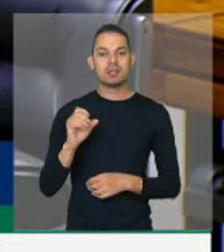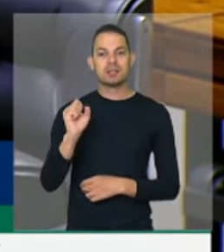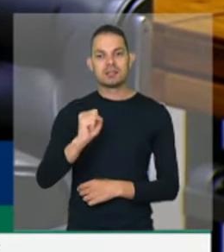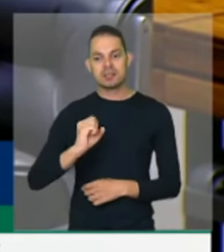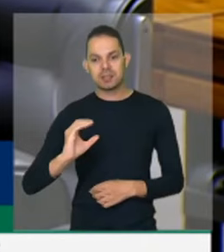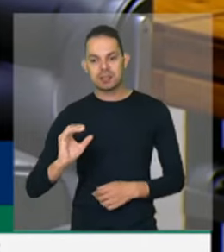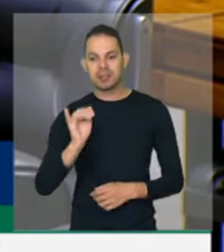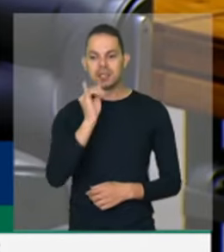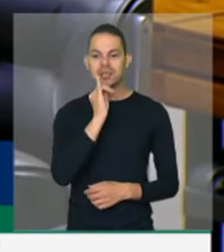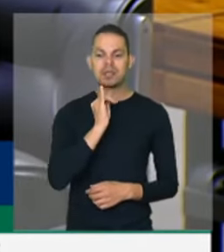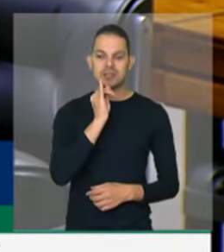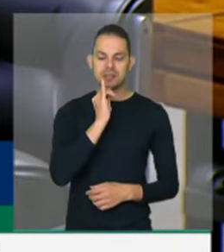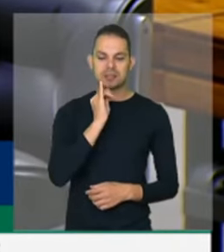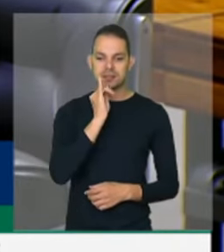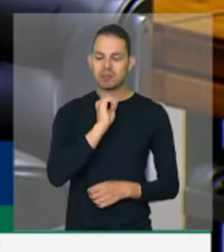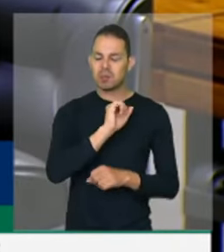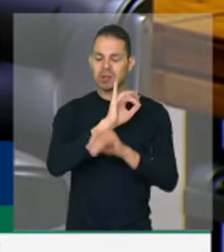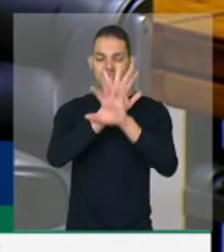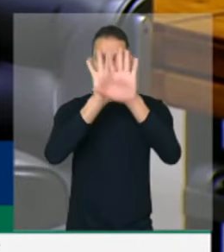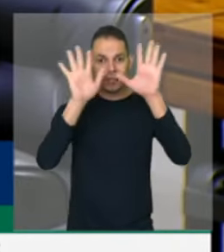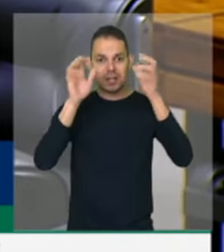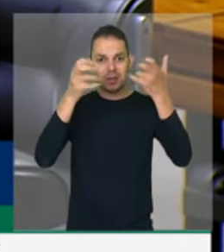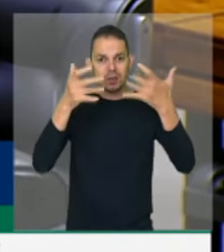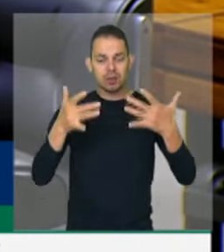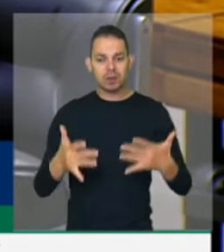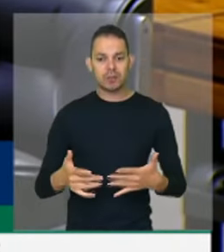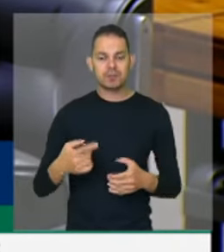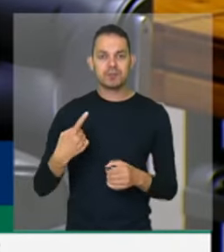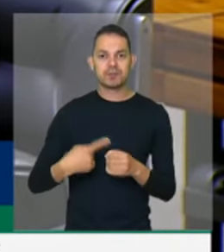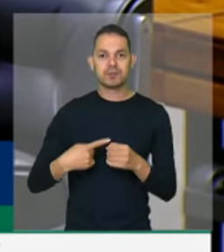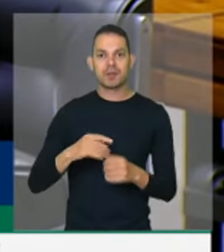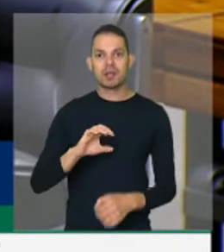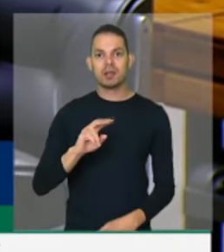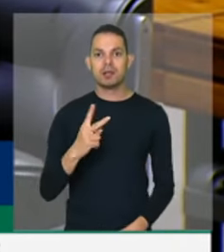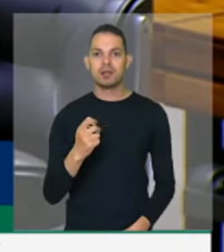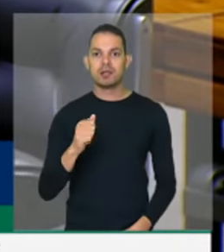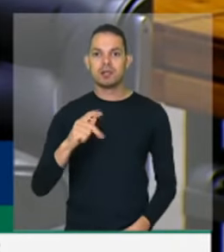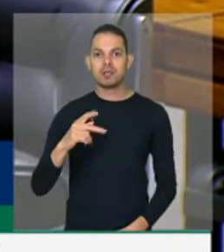EXEMPLO CLARO DA CIDADE DE CHAPECÓQUE FOI A REGIÃO DO ESTADO DE SANTA CATARINA QUE TEVE A SITUAÇÃO MAIS